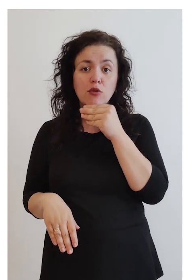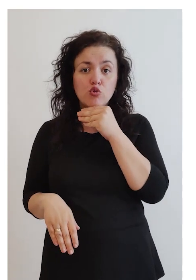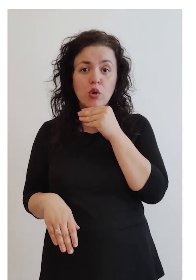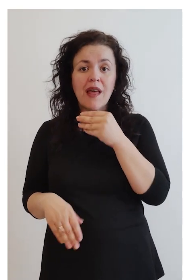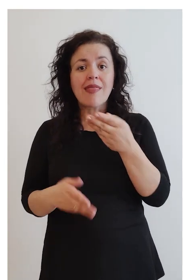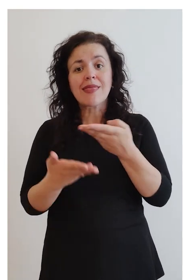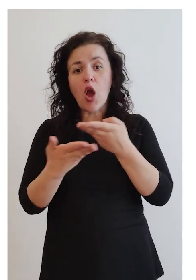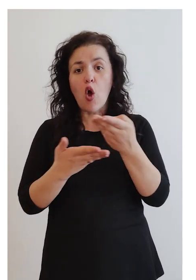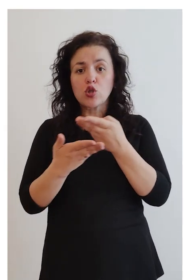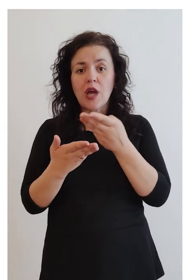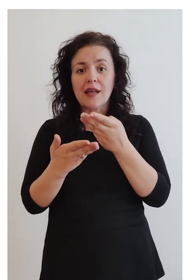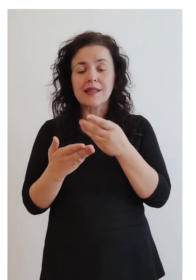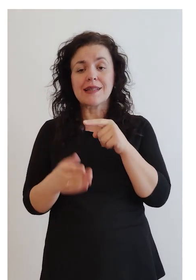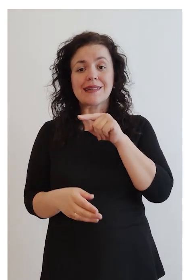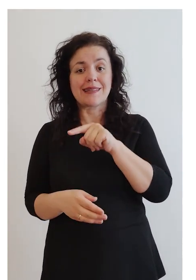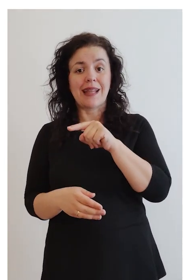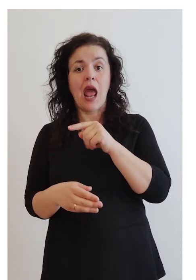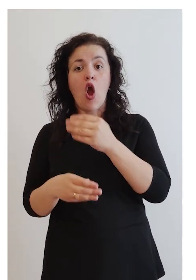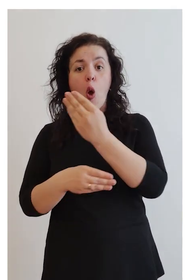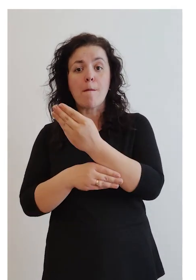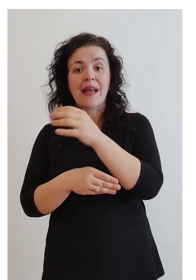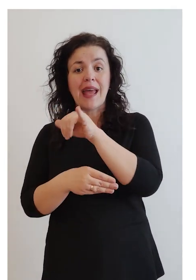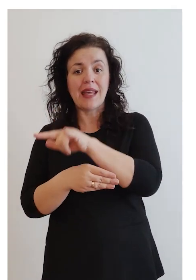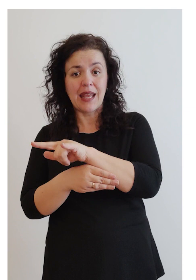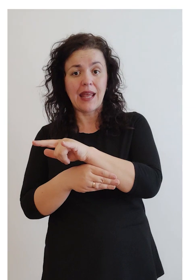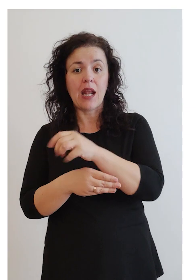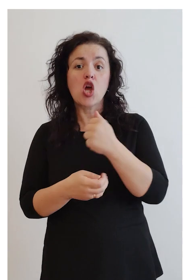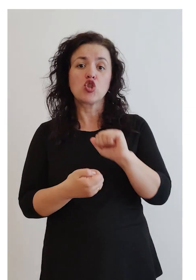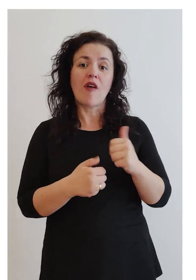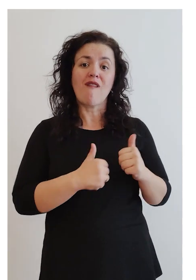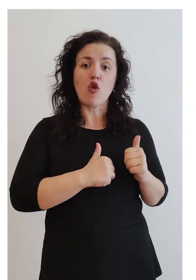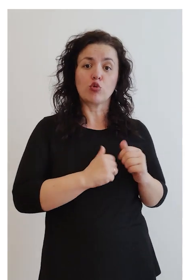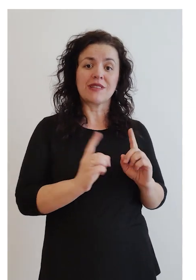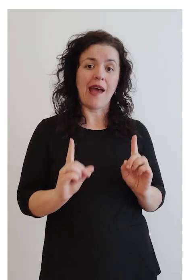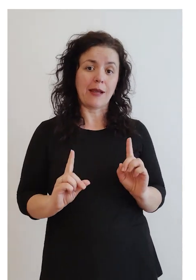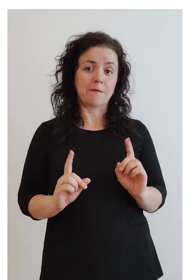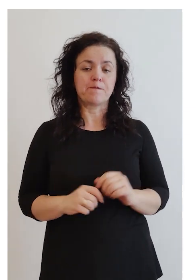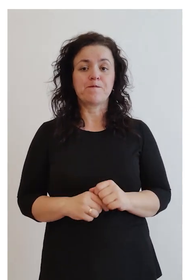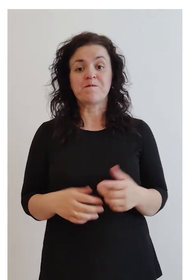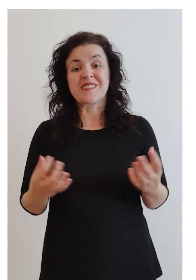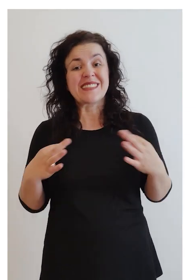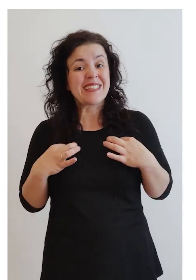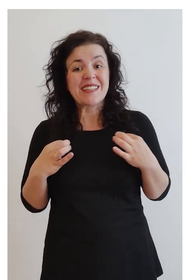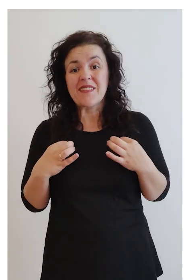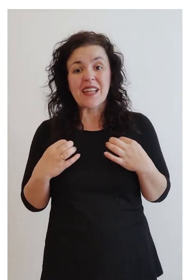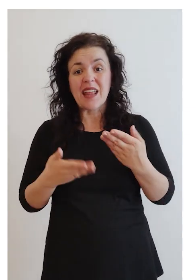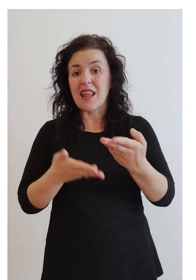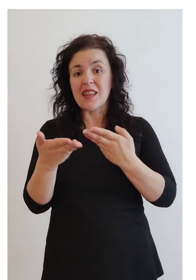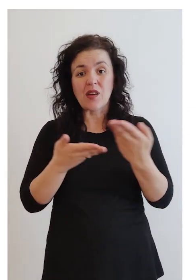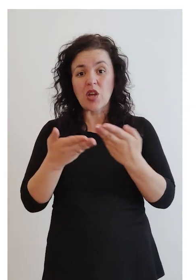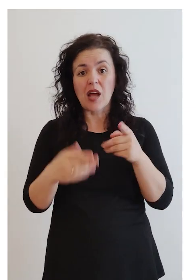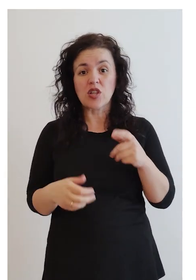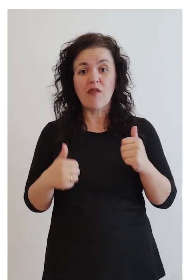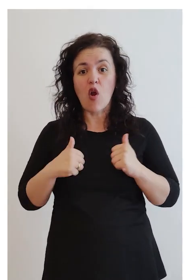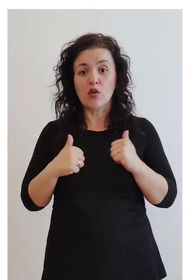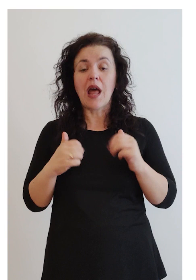Indiferent de negociere, acești voluntari au de asemenea dreptul la rambursare sau redirecționare.